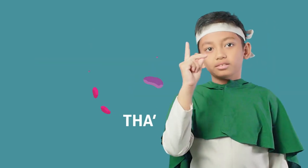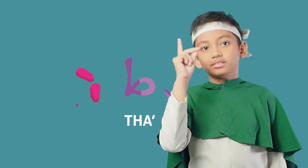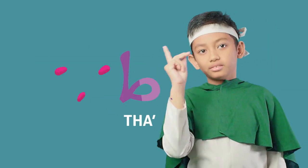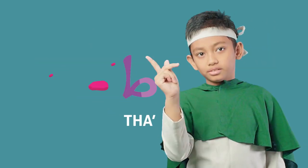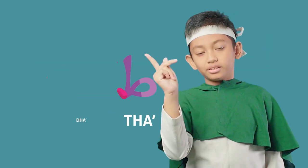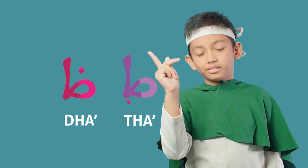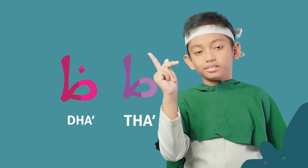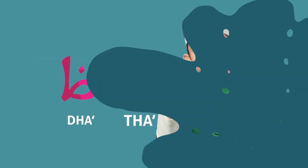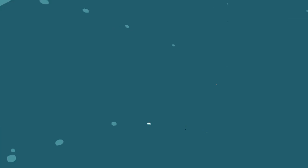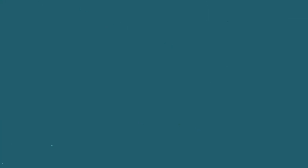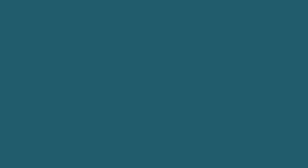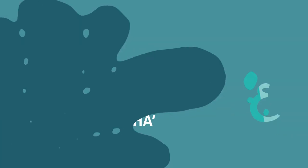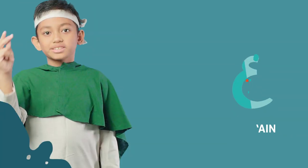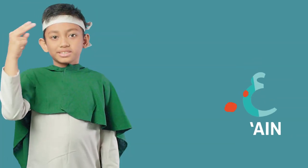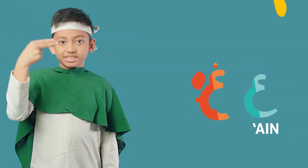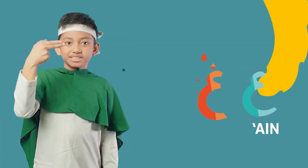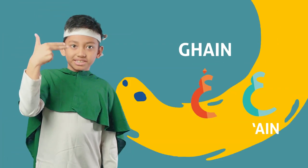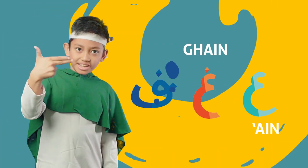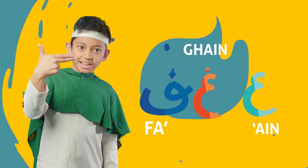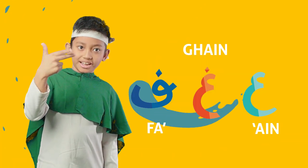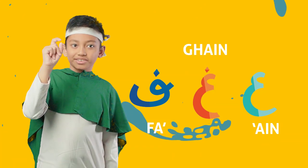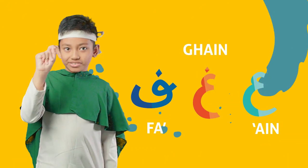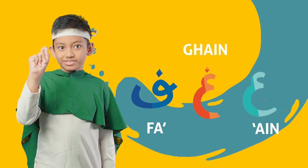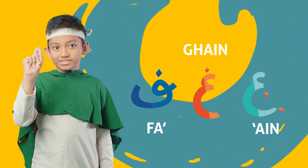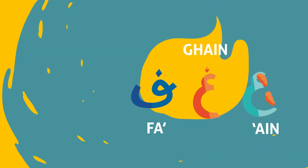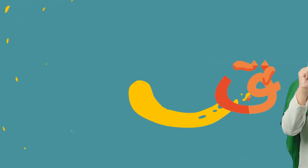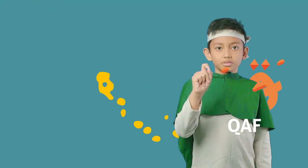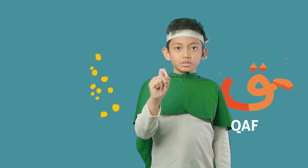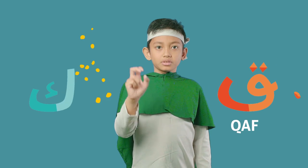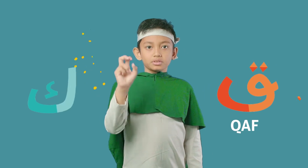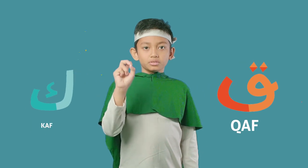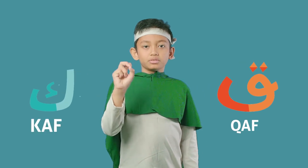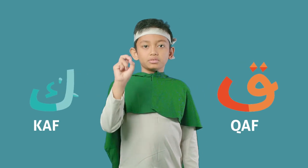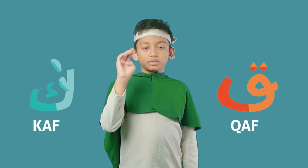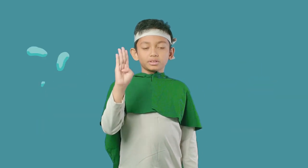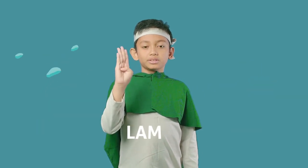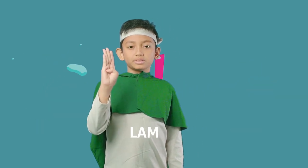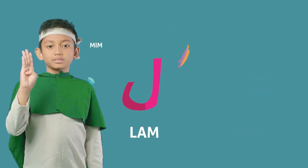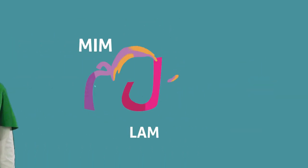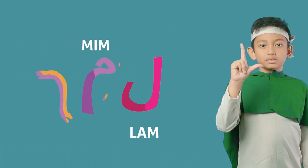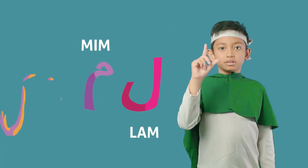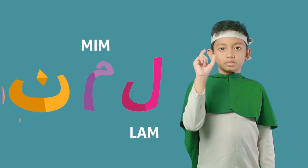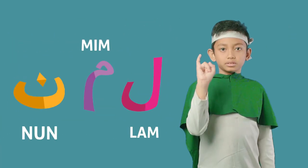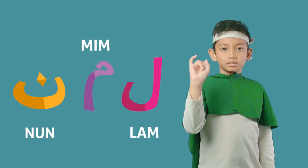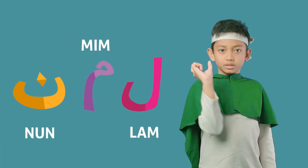Tha', Dha', Ain, Ghain, Fa' Qaf, Kaf Lam, Mim, Nun